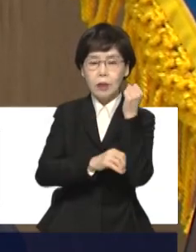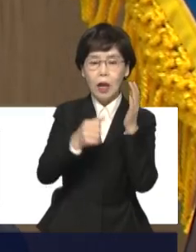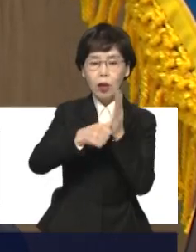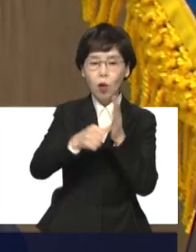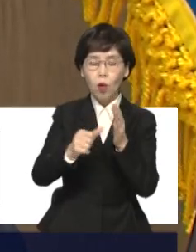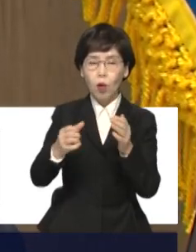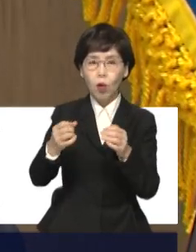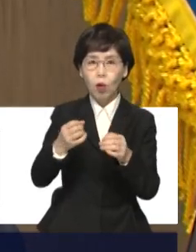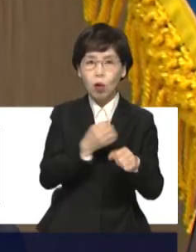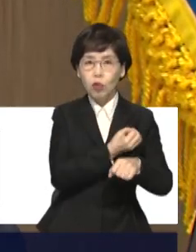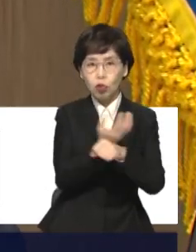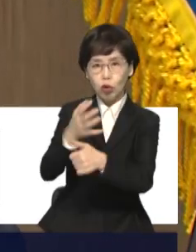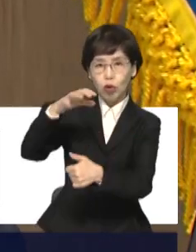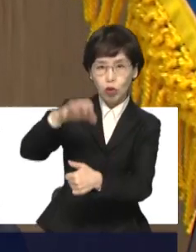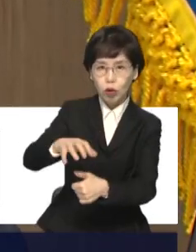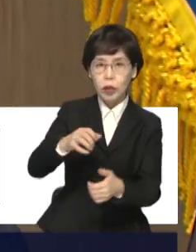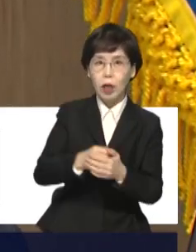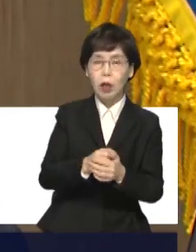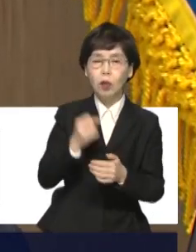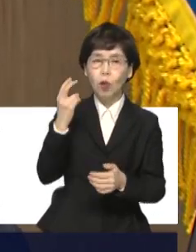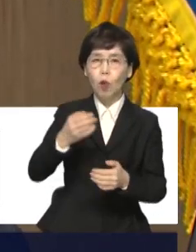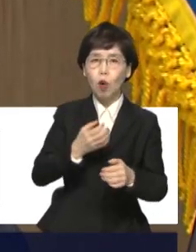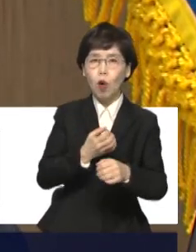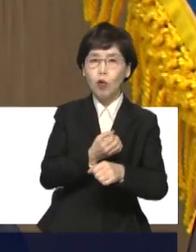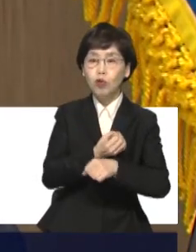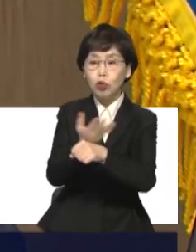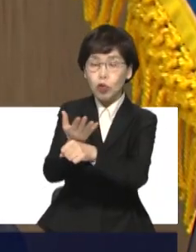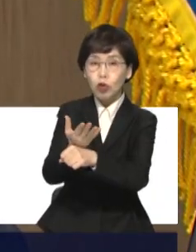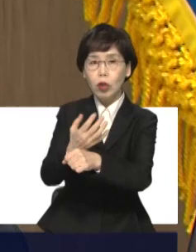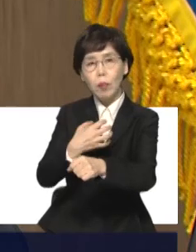화이트리스트 한국 배제 등 경제 보복으로